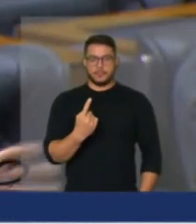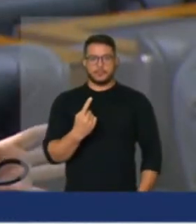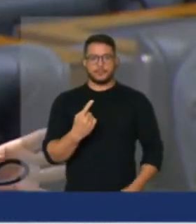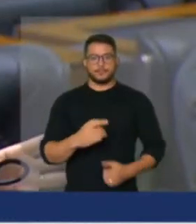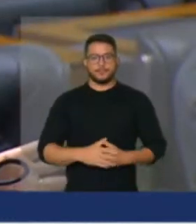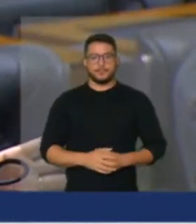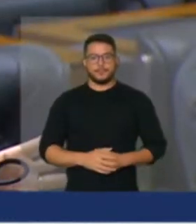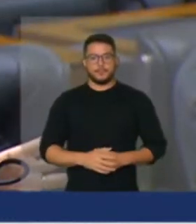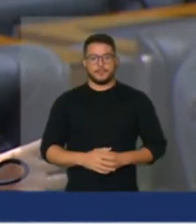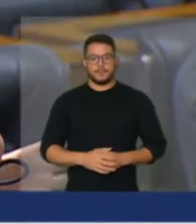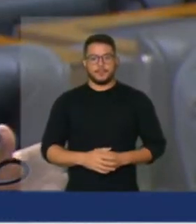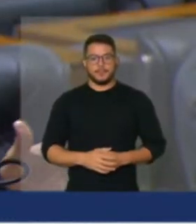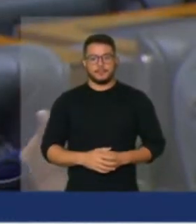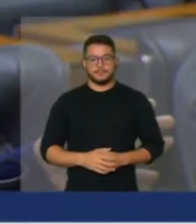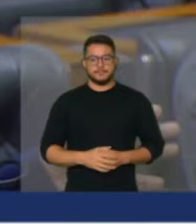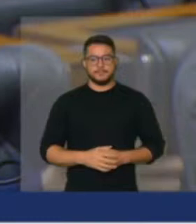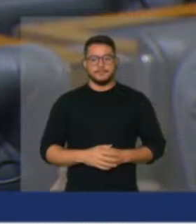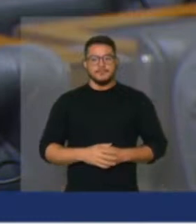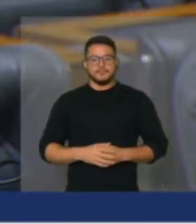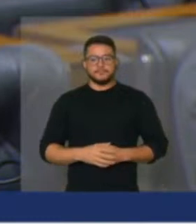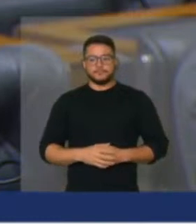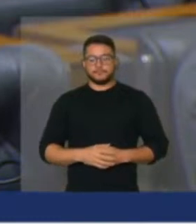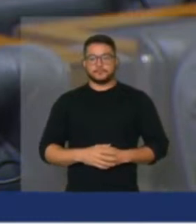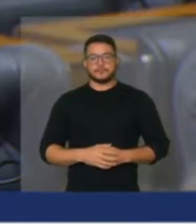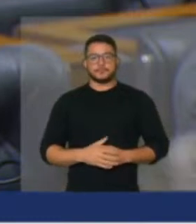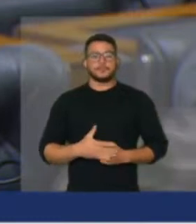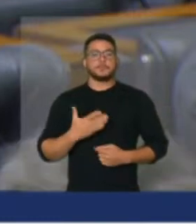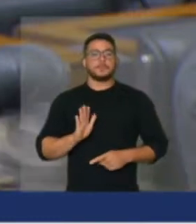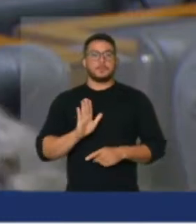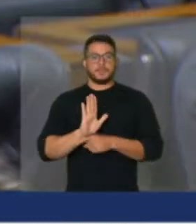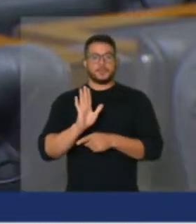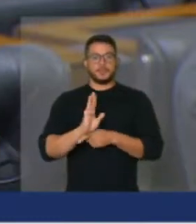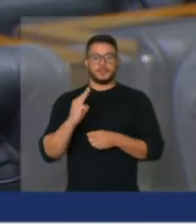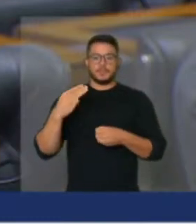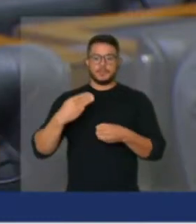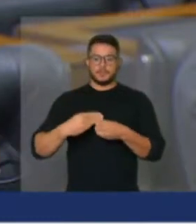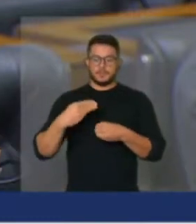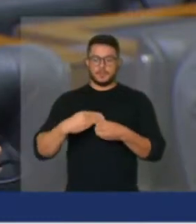BRASILEIROS. É UM PRESENTE QUE SE FAZ AOS MUNICÍPIOS